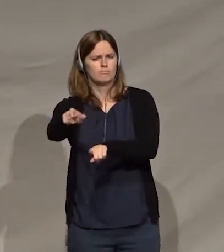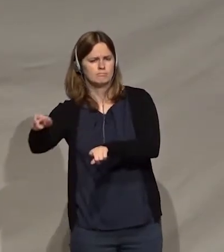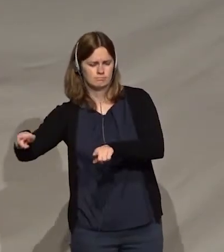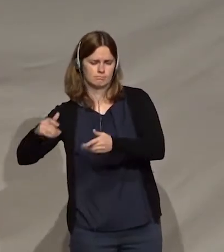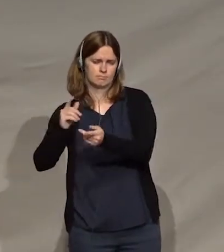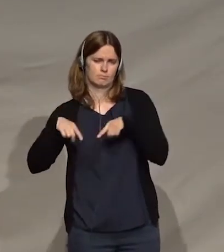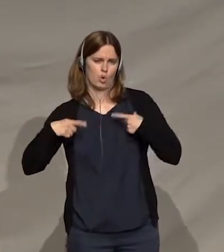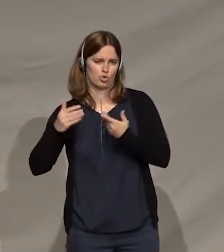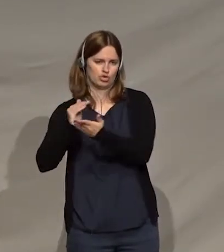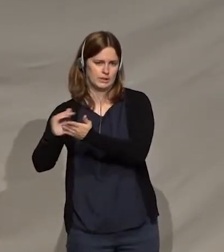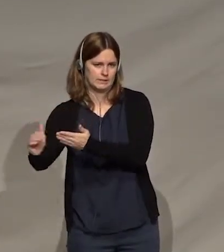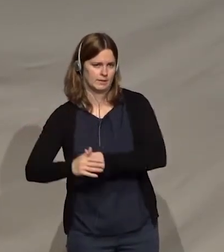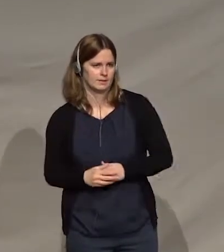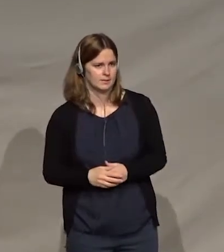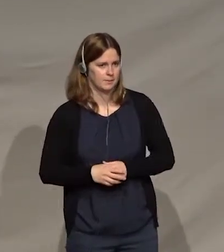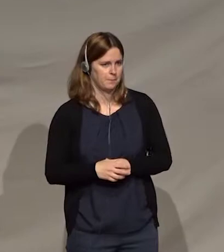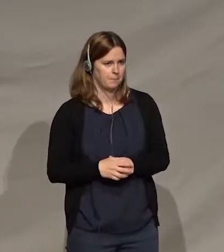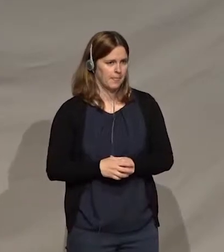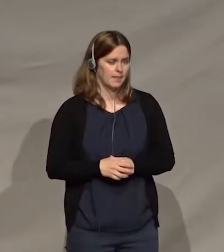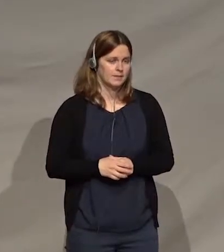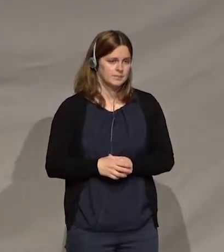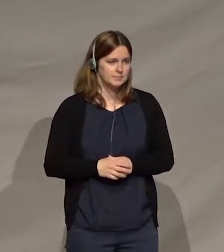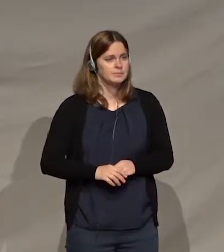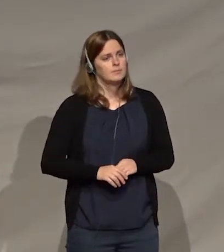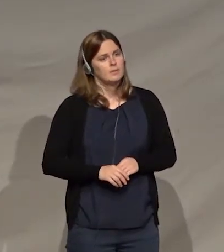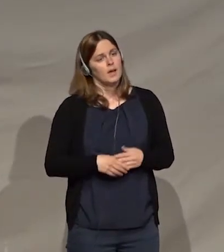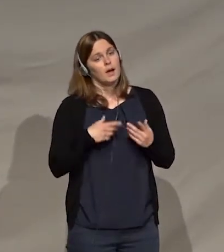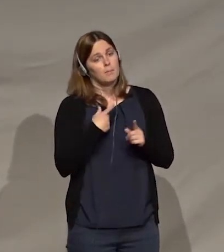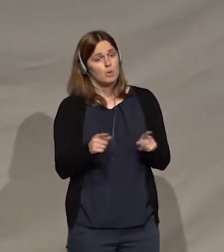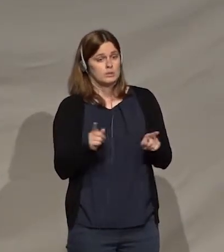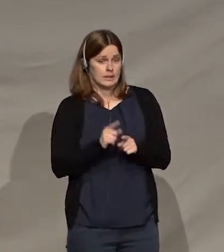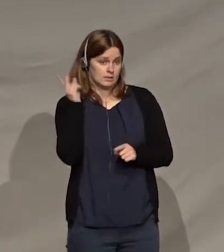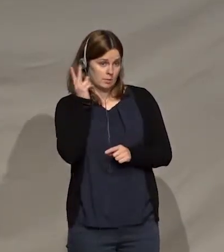Jednou velkou oblastí, na kterou se díváme ve vzdělávání, jsou studenti se slabšími čtenářskými schopnostmi.